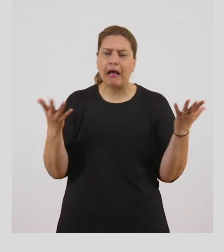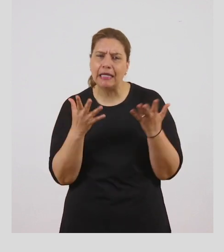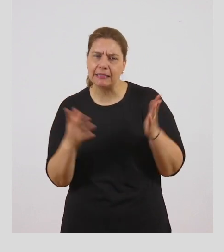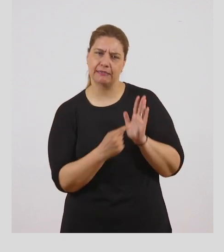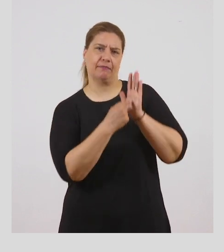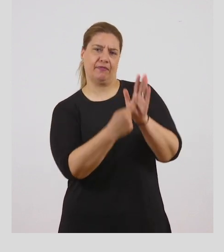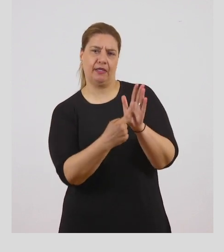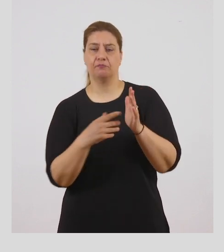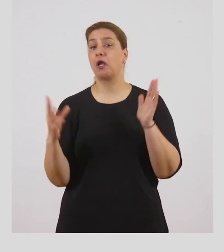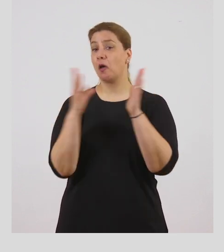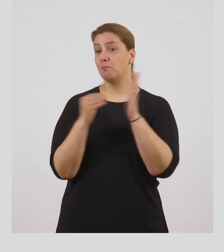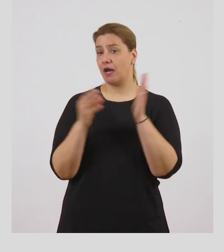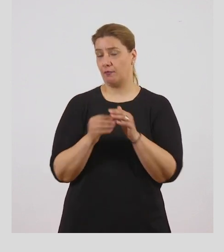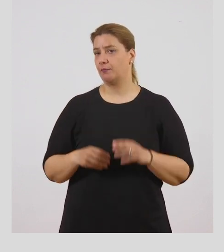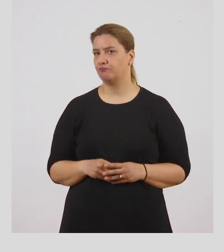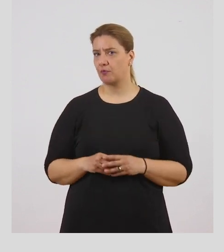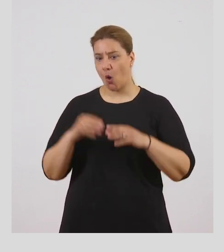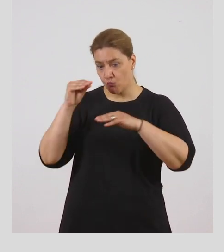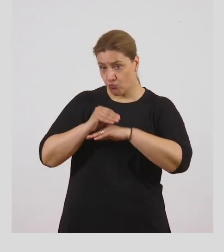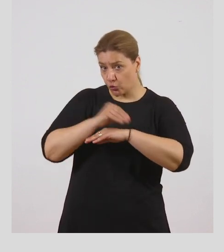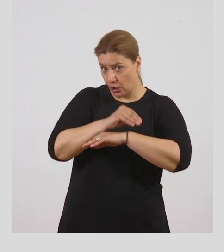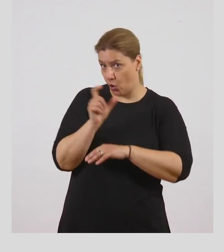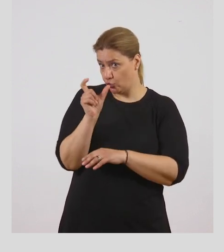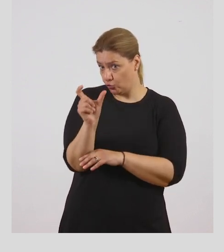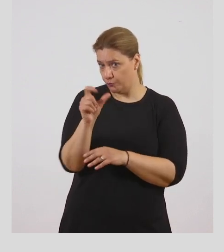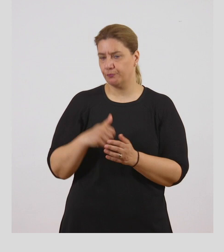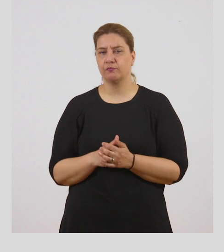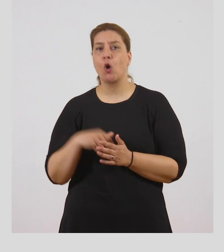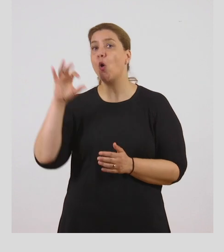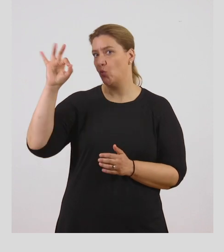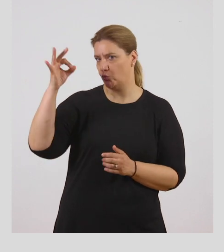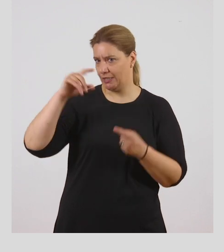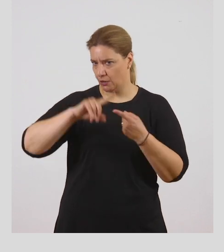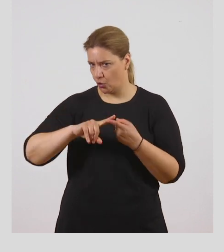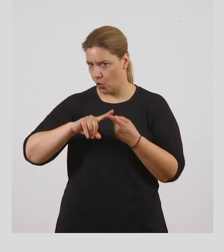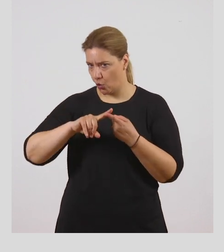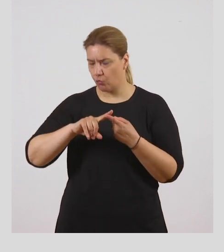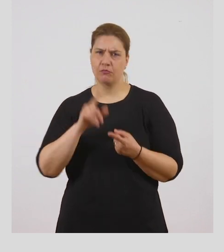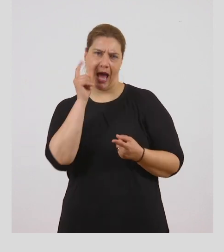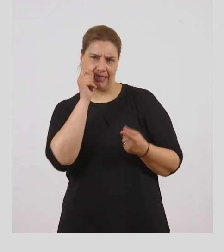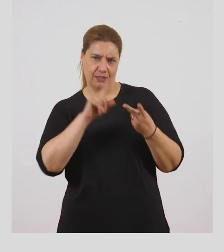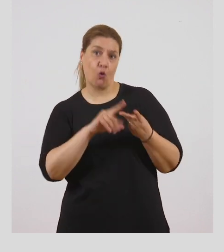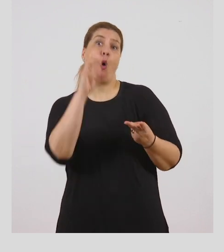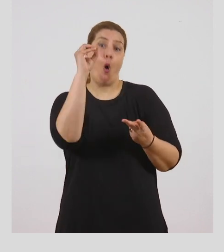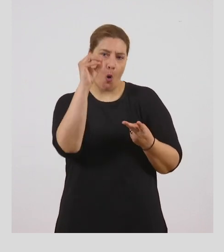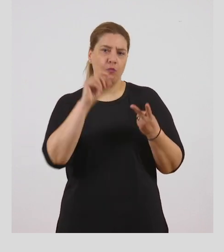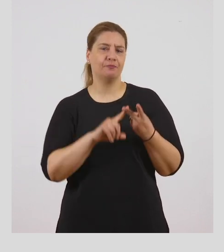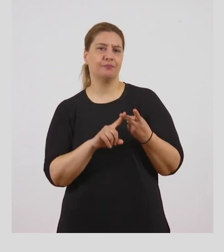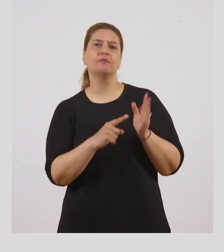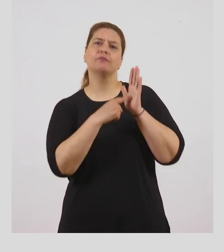(Η δασκάλα διαβάζει το κείμενο στον κύκλο)